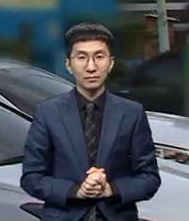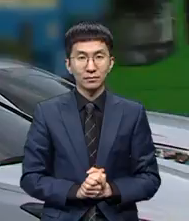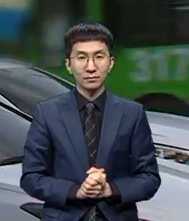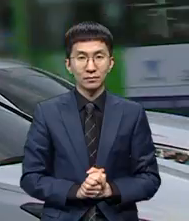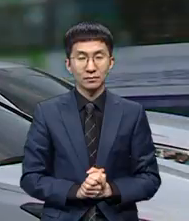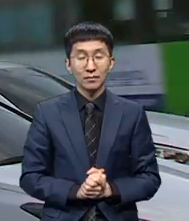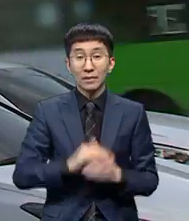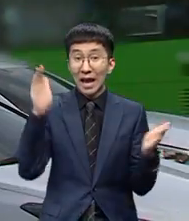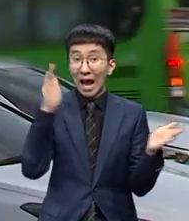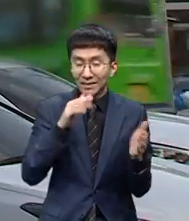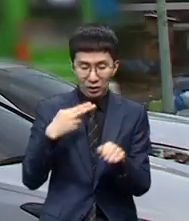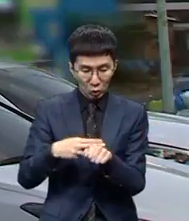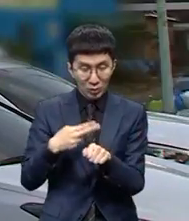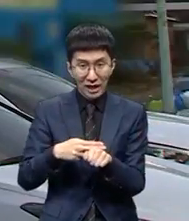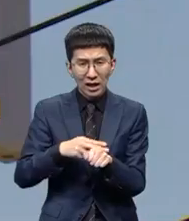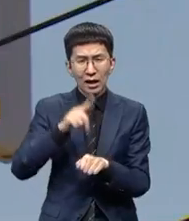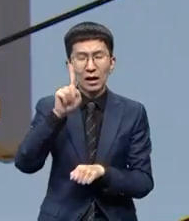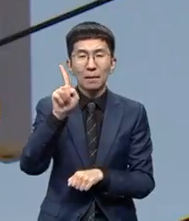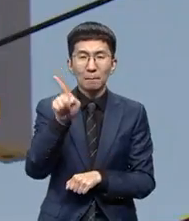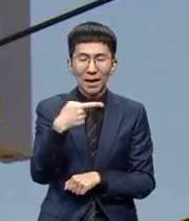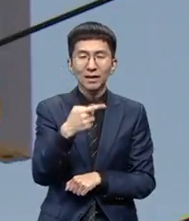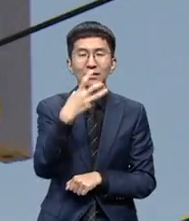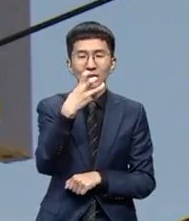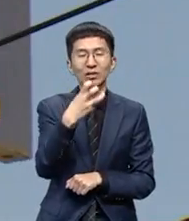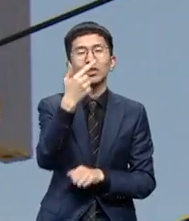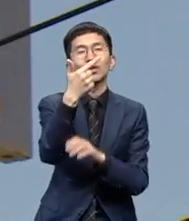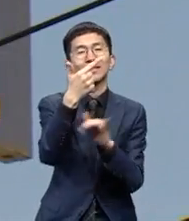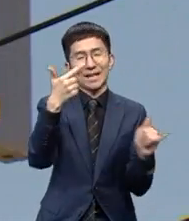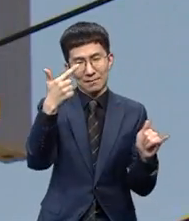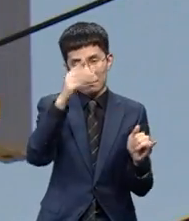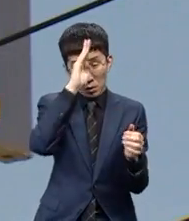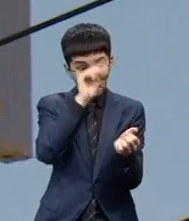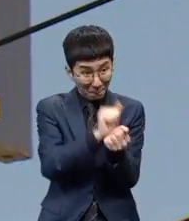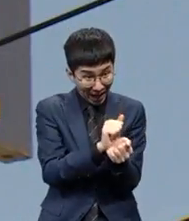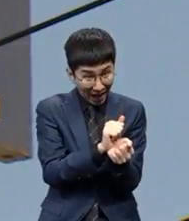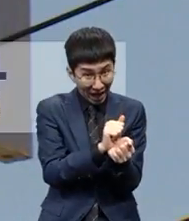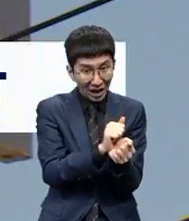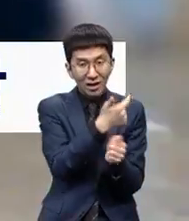(기자) 학생과 교사 136명이 집단 감염된 대전의 IEM국제학교에서는 기숙사 한